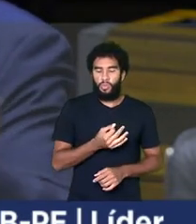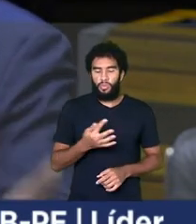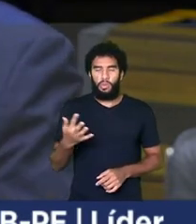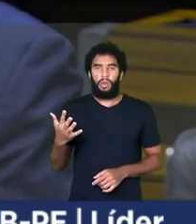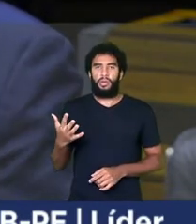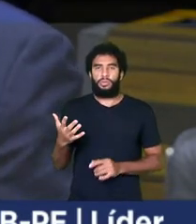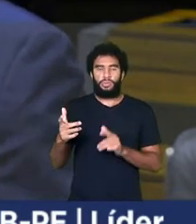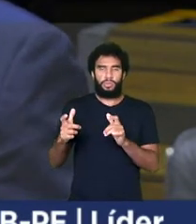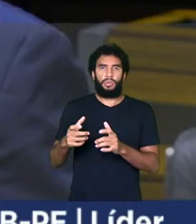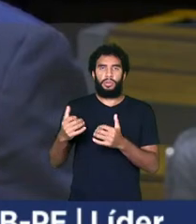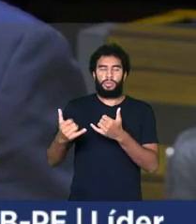OCORRER É VOCÊ TER UMA QUANTIDADE GRANDE DE CASSINOS,